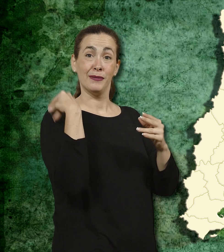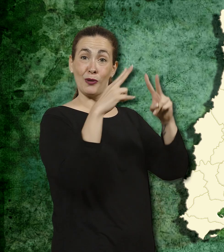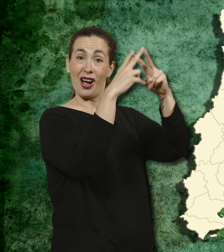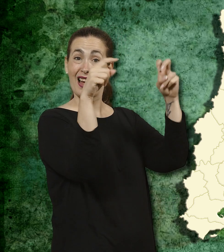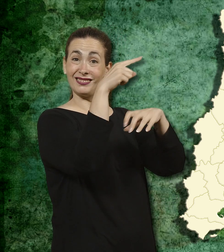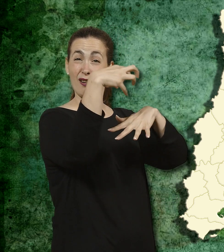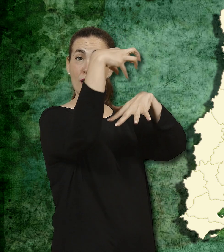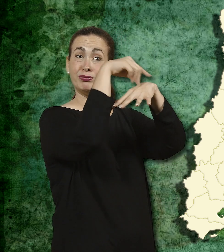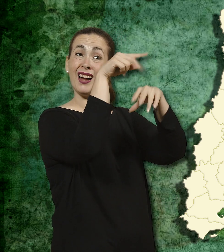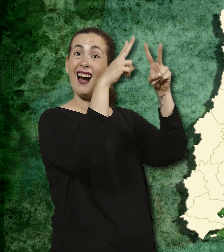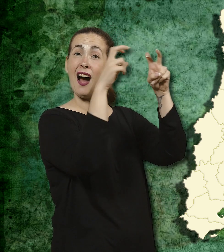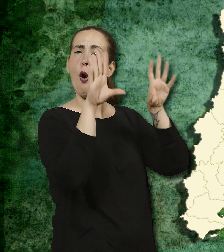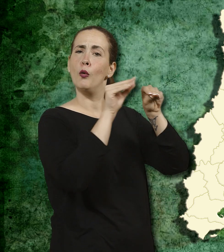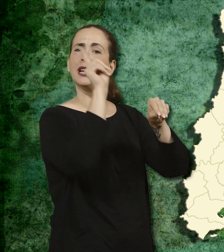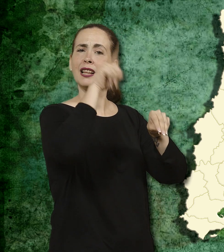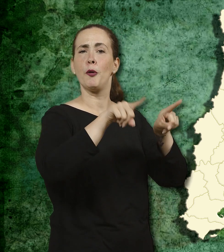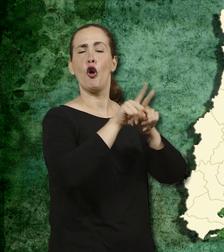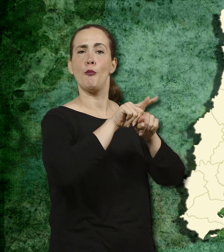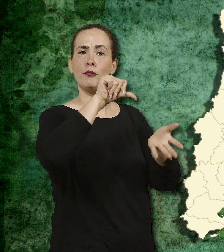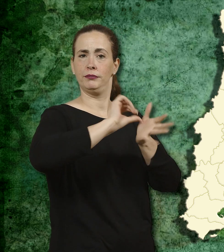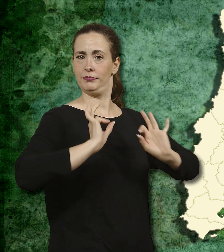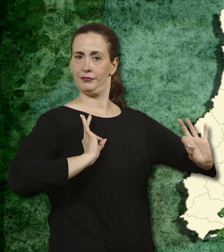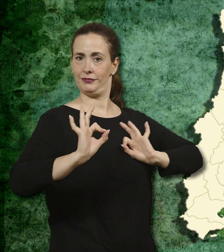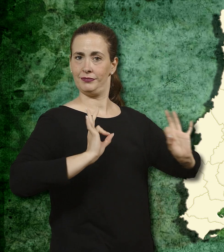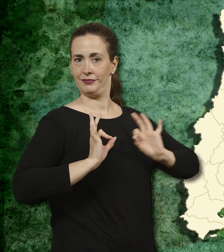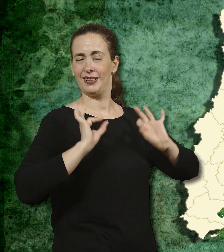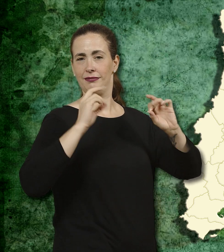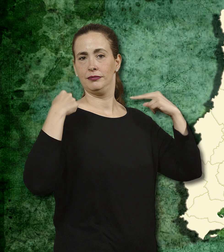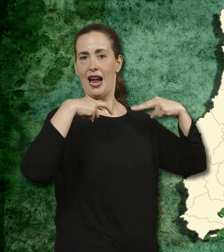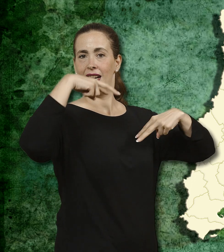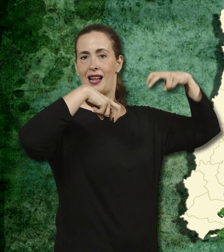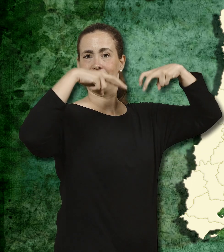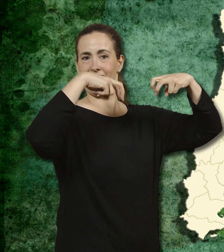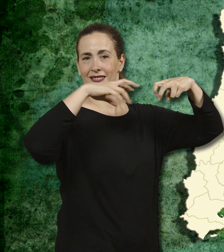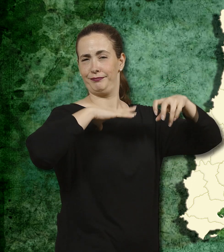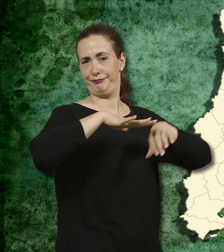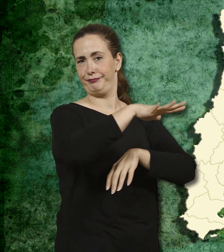La fortalesa és també el Centre d'Interpretació dels Castells del Baix Gaià